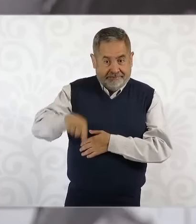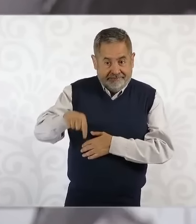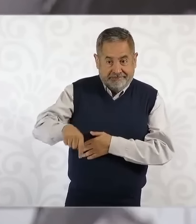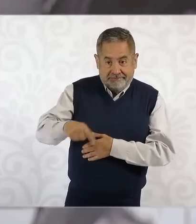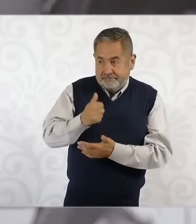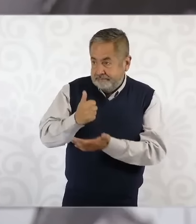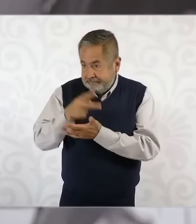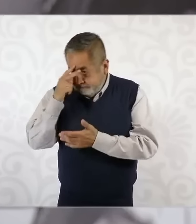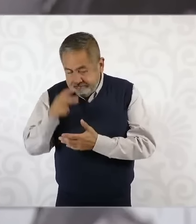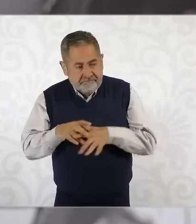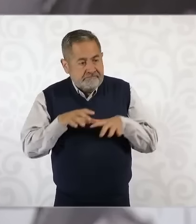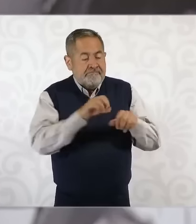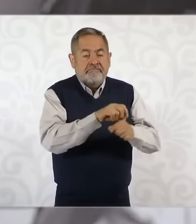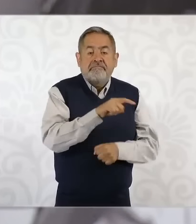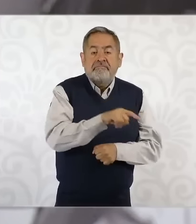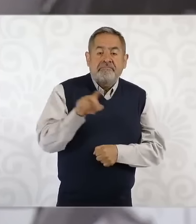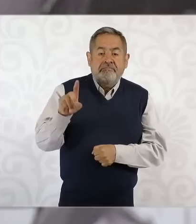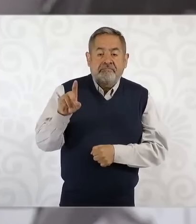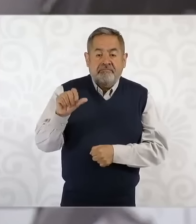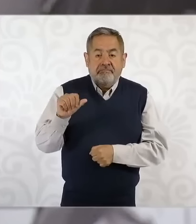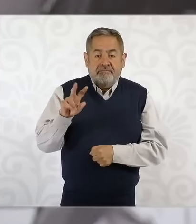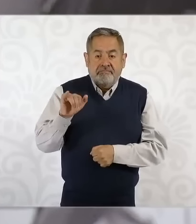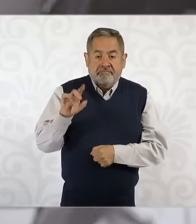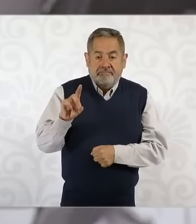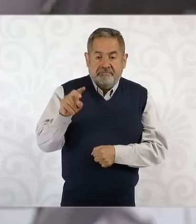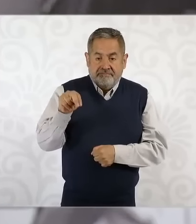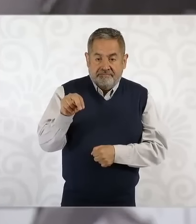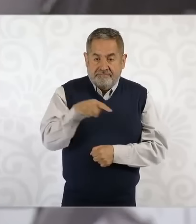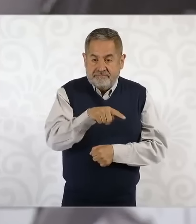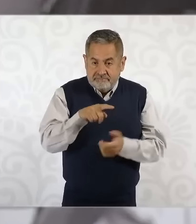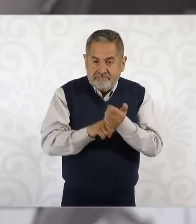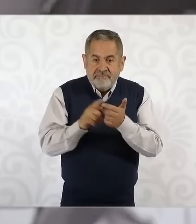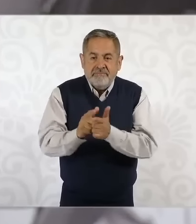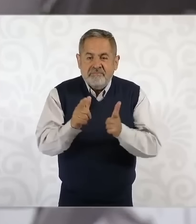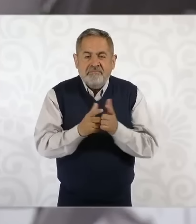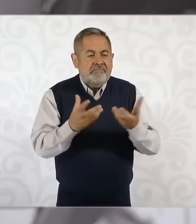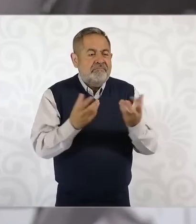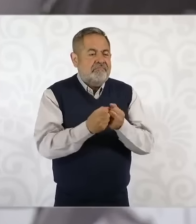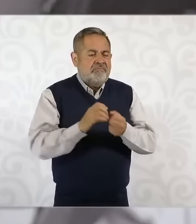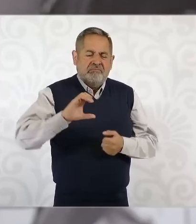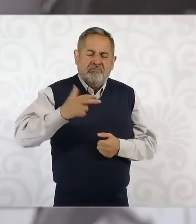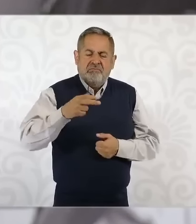fue detenido David N. ado como operador del grupo delictivo conocido como la Choquiza, quien contaba